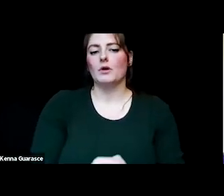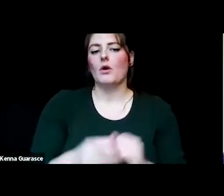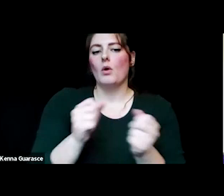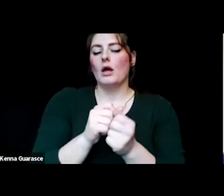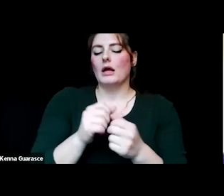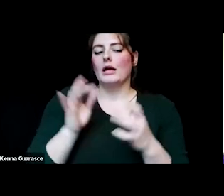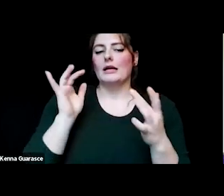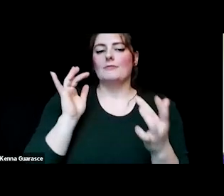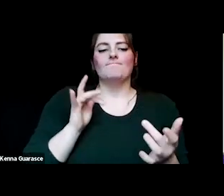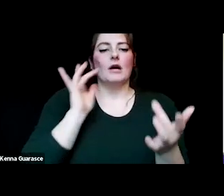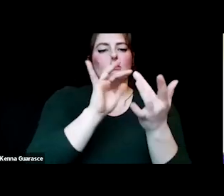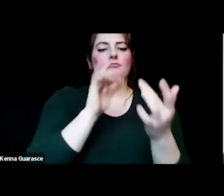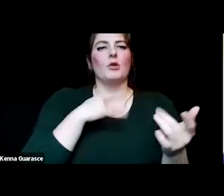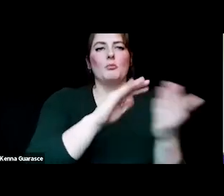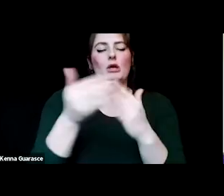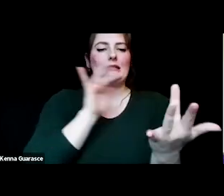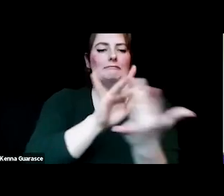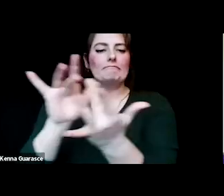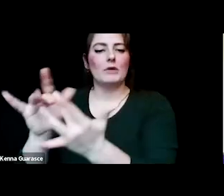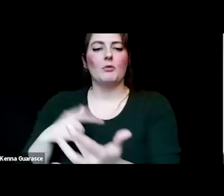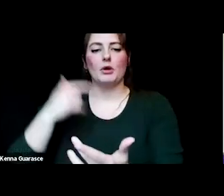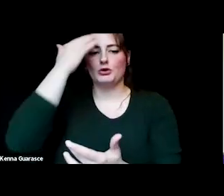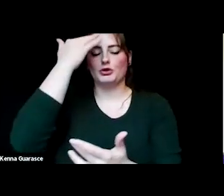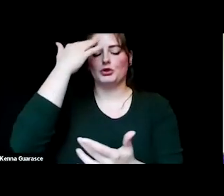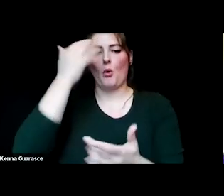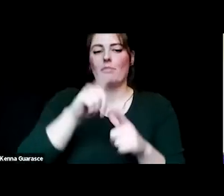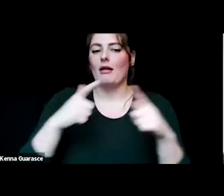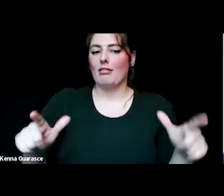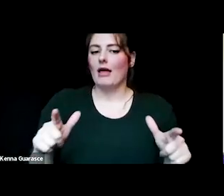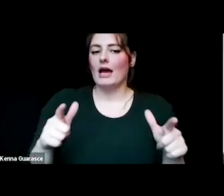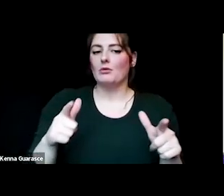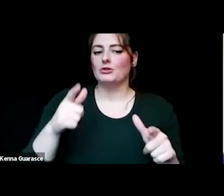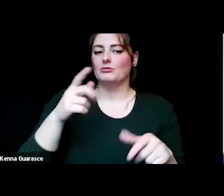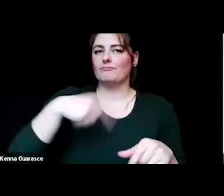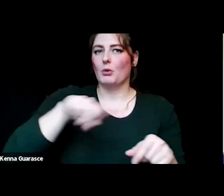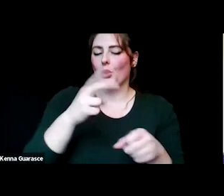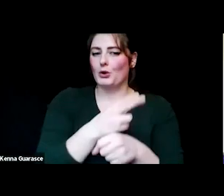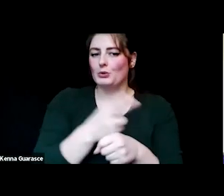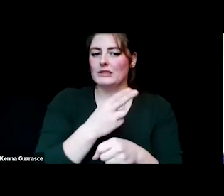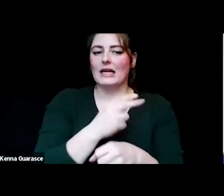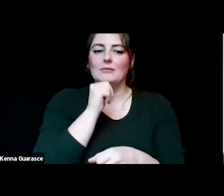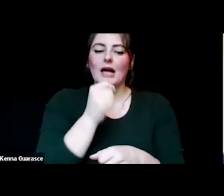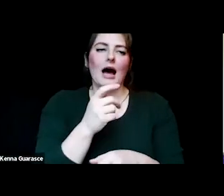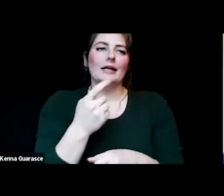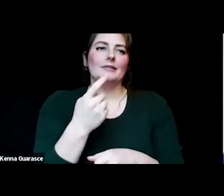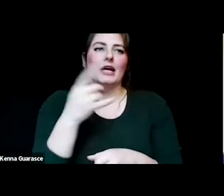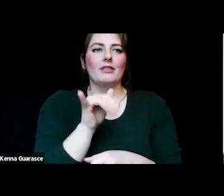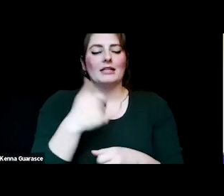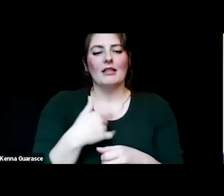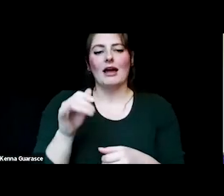somos conscientes de la formar en que hablamos. No decimos cosas como "adicto" o "abusador de sustancias".